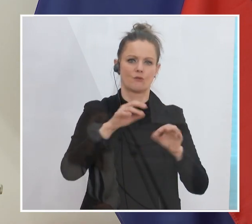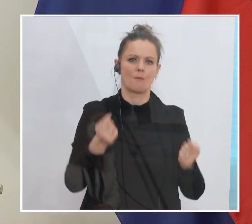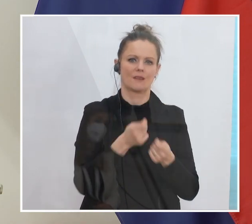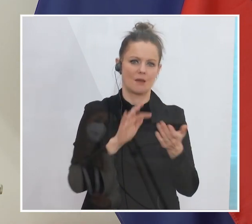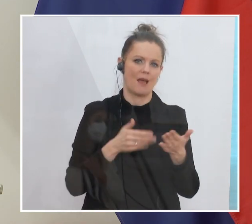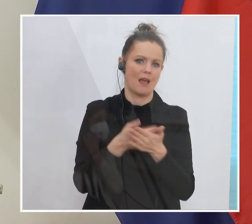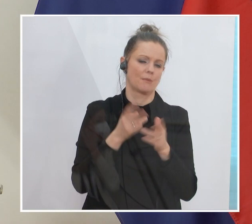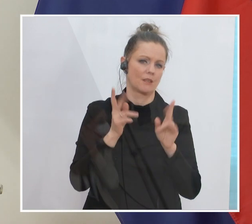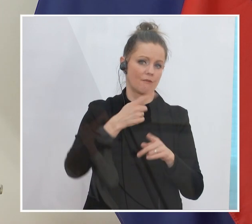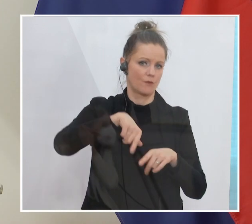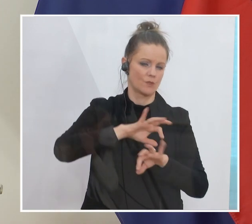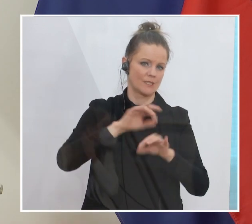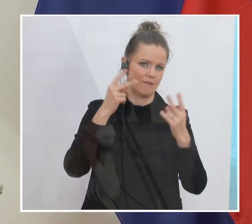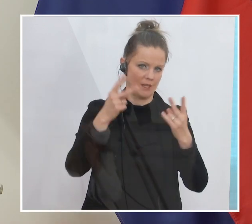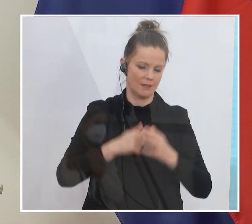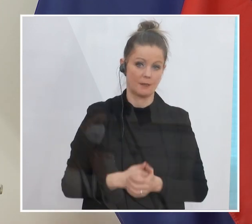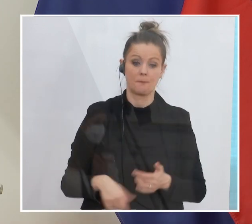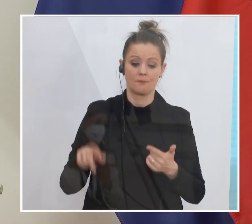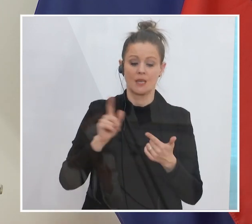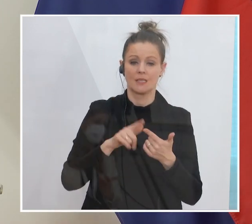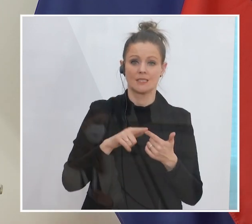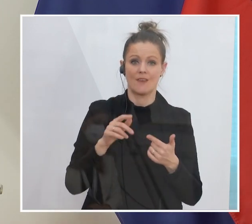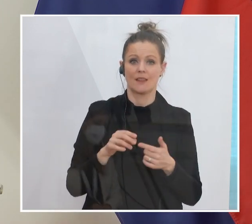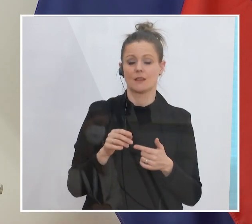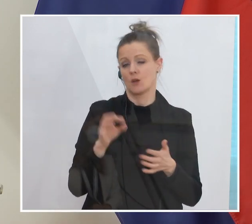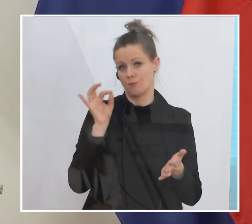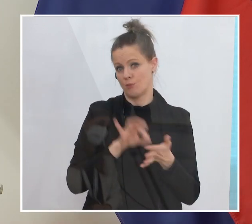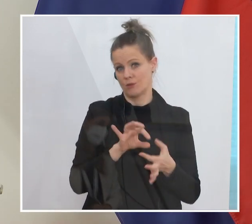uns sehr wichtig. Und der zweite Punkt, den Sie angesprochen haben betreffend der Landwirtschaft.